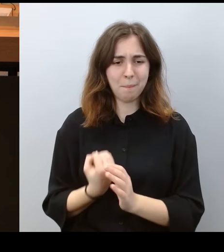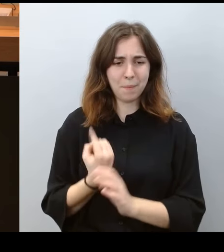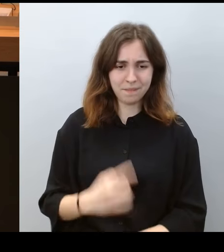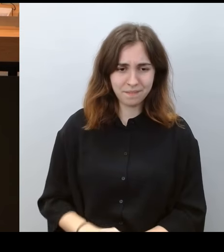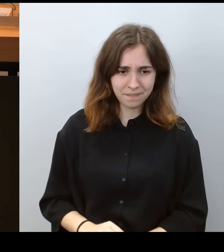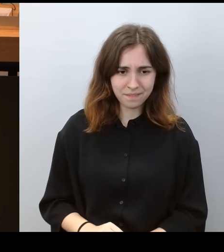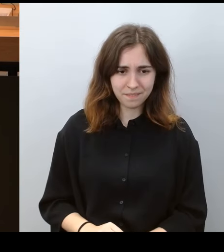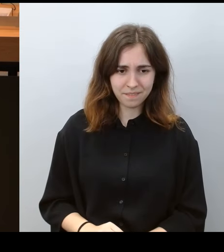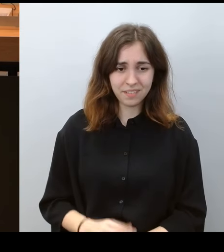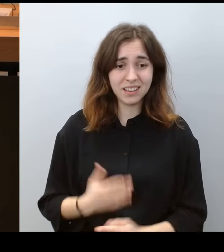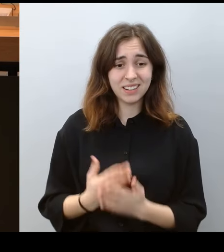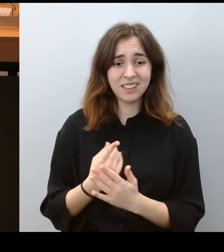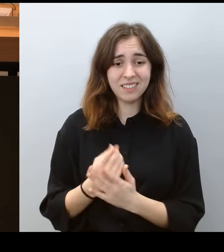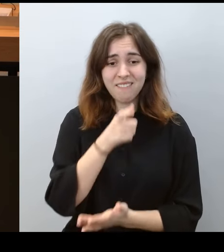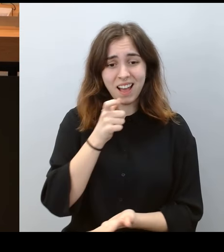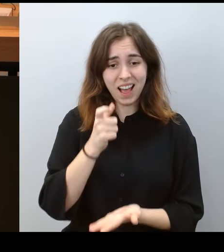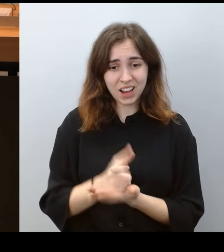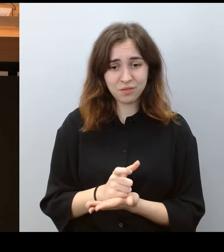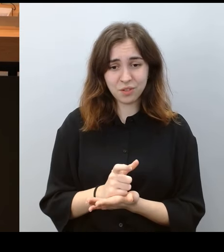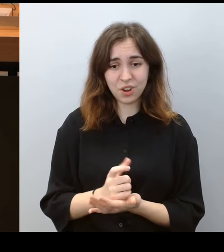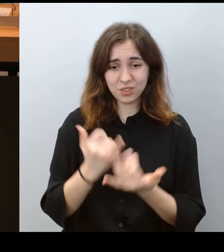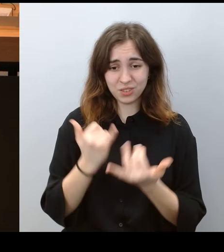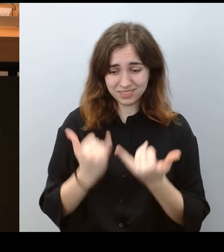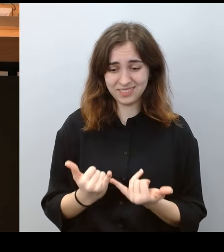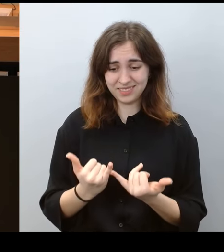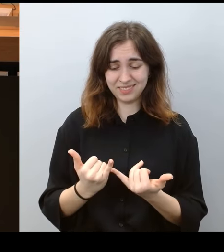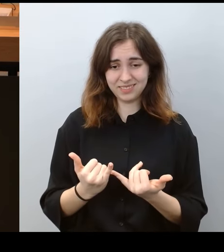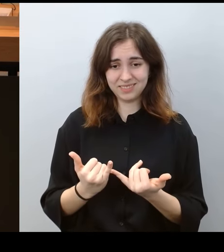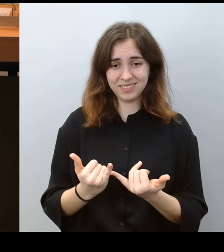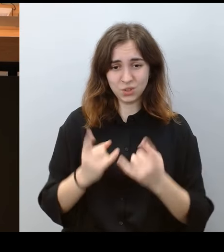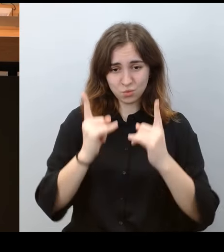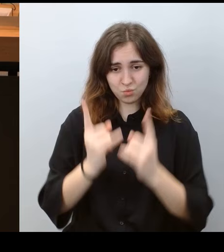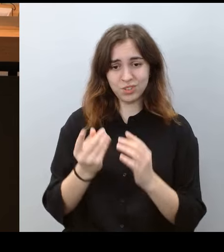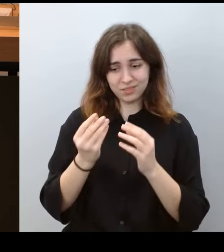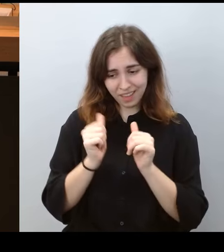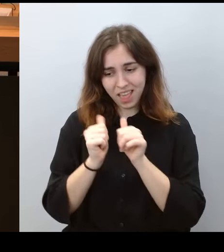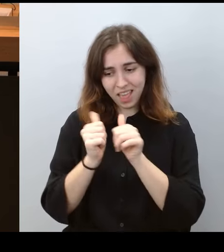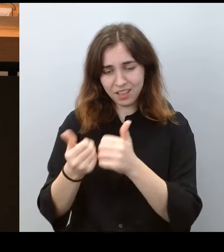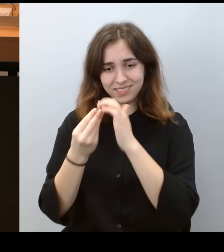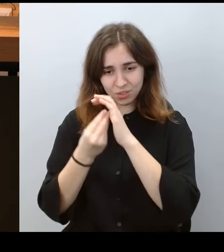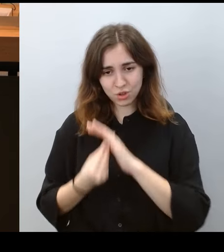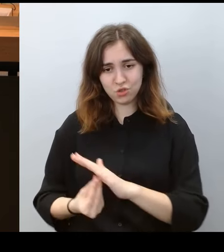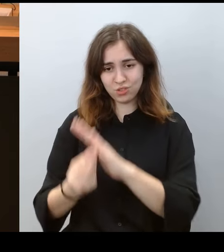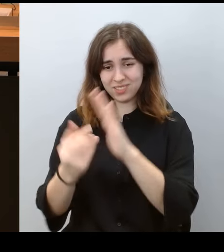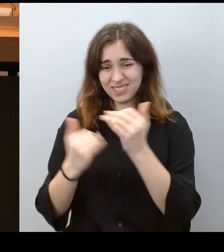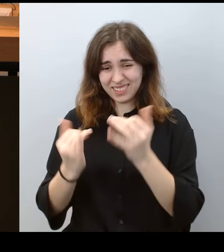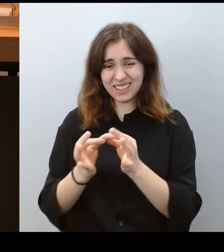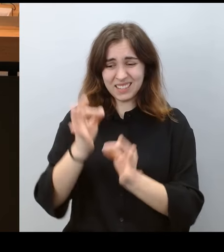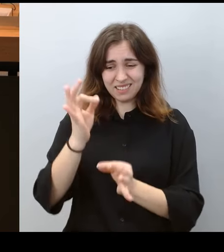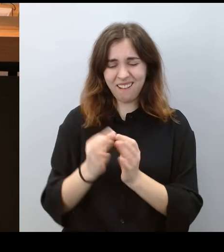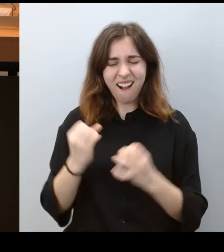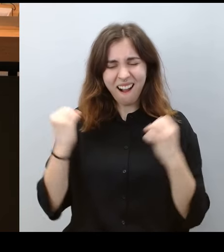zur tödlichen Gefahr werden. Eine Verantwortung dafür zu sorgen, dass die Kältehilfe wirklich inklusiv gestaltet wird